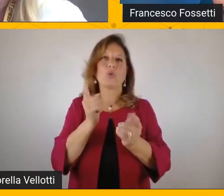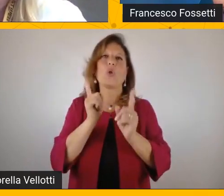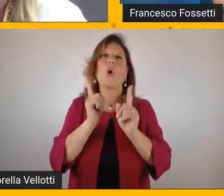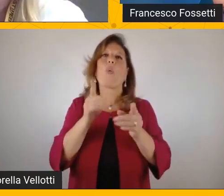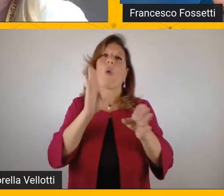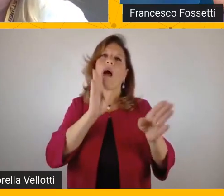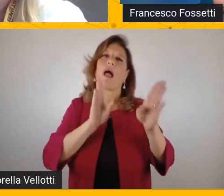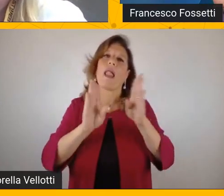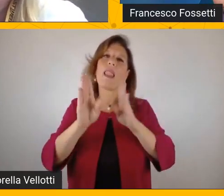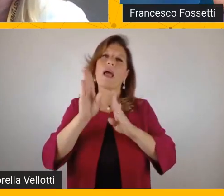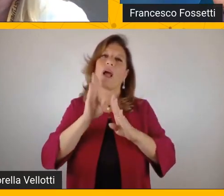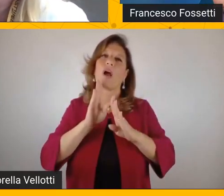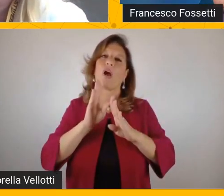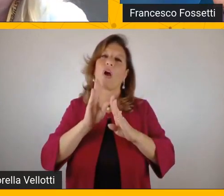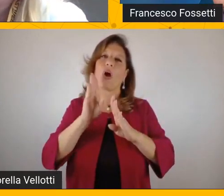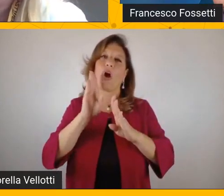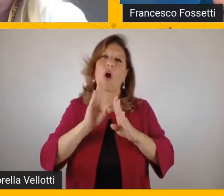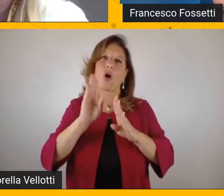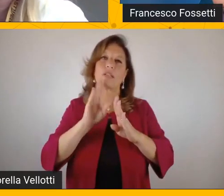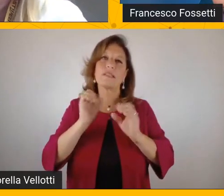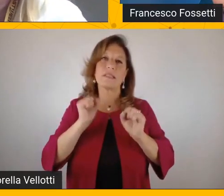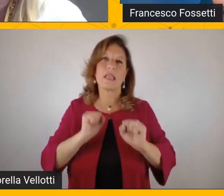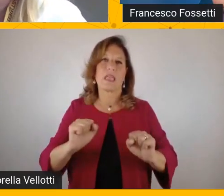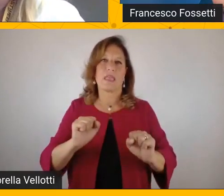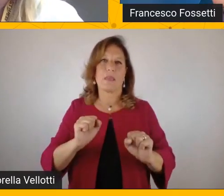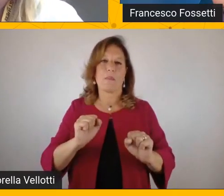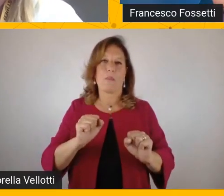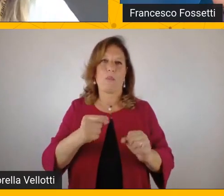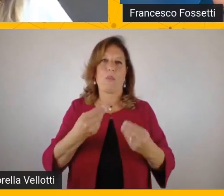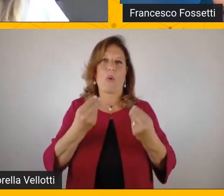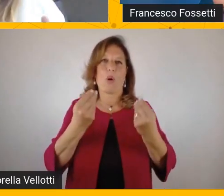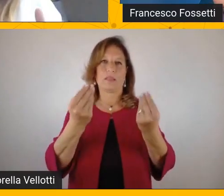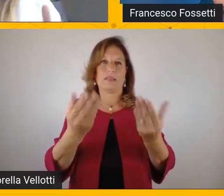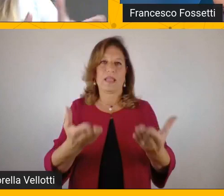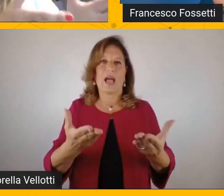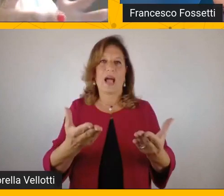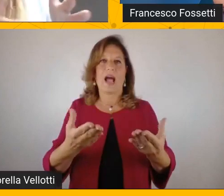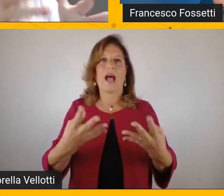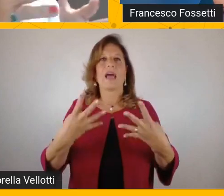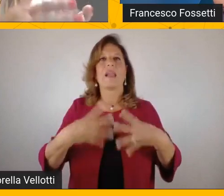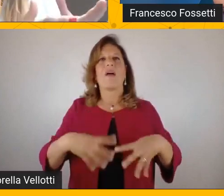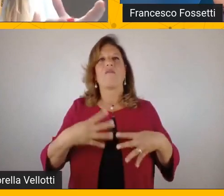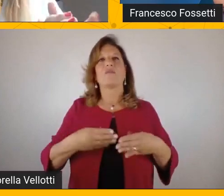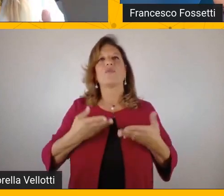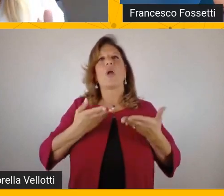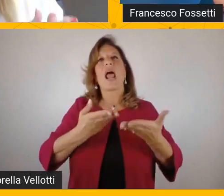quale suggerimento potresti potresti dare? Cioè secondo te